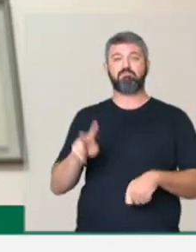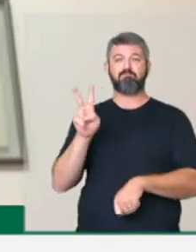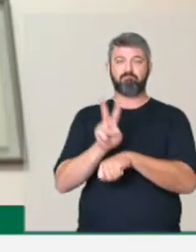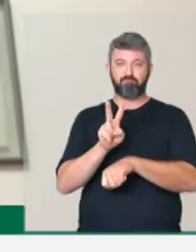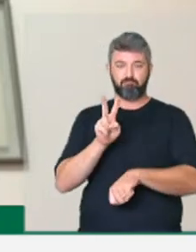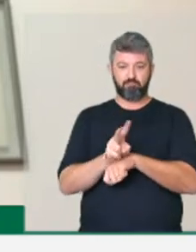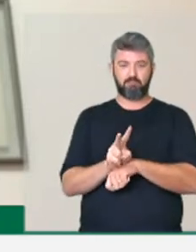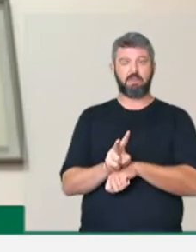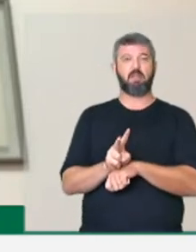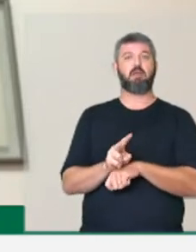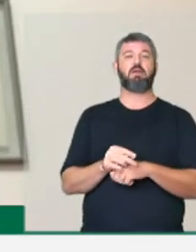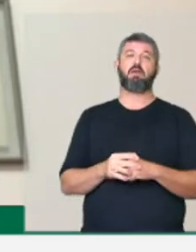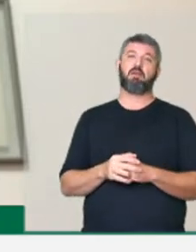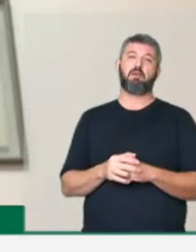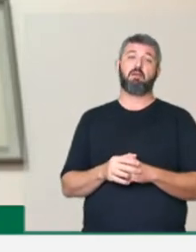PORTANTO NÃO. -- [PRESIDENTE]: COMO